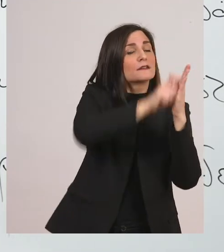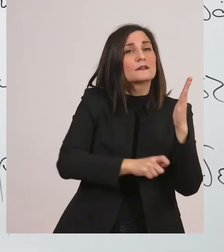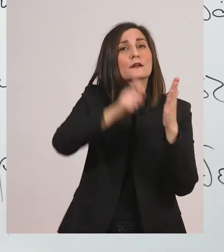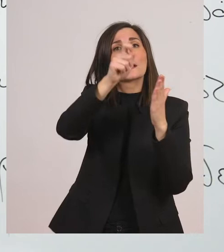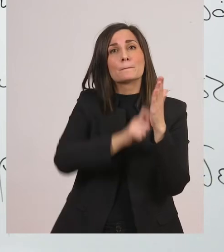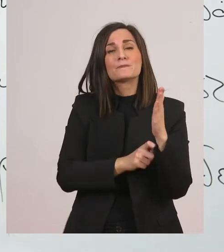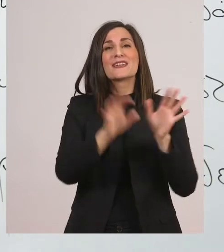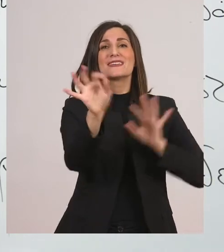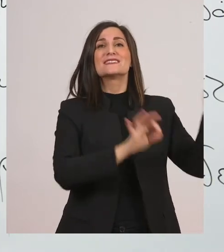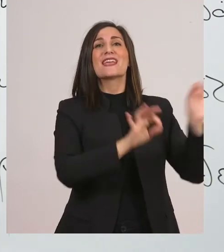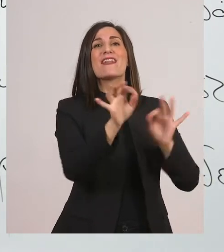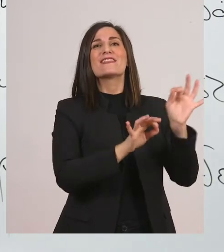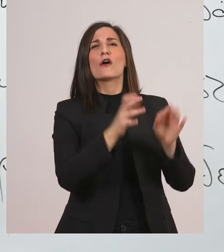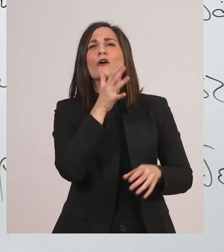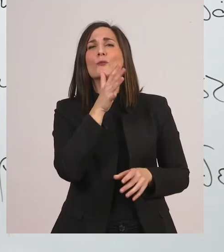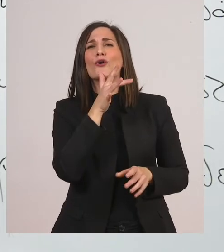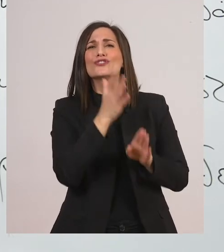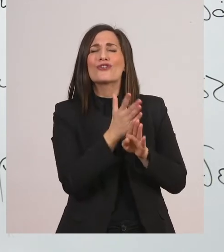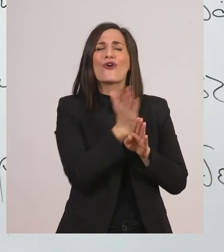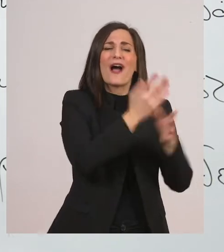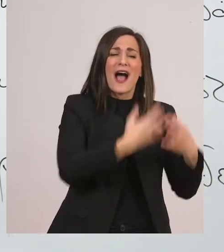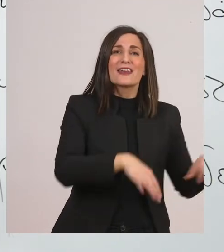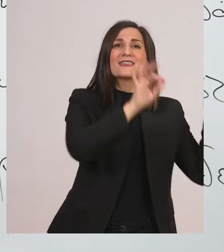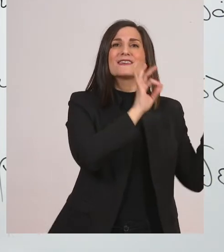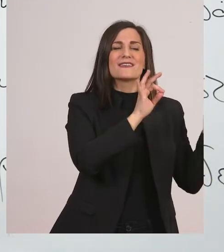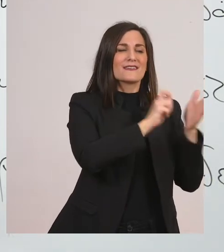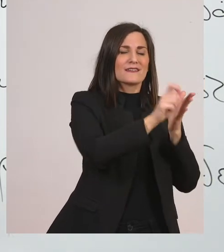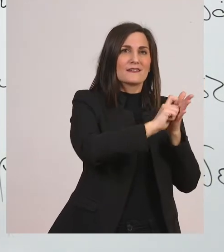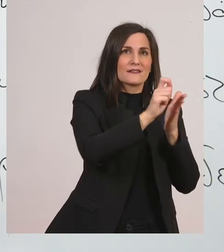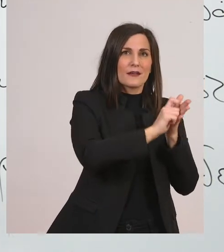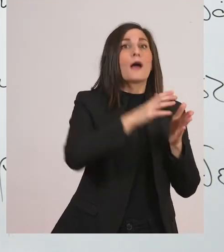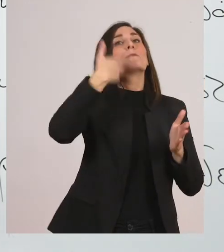το σχεδιάγραμμα, το οποίο θα μας βοηθήσει αργότερα να γράψουμε την έκθεσή μας.